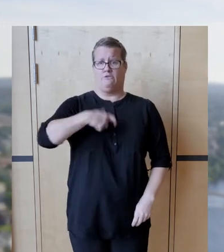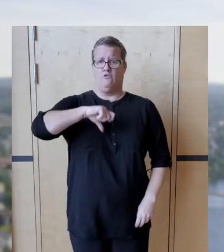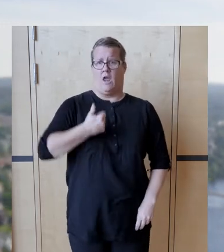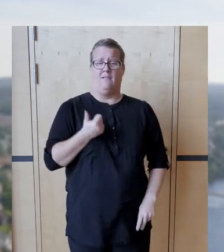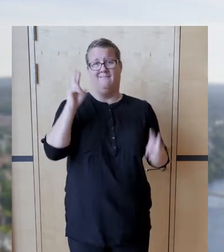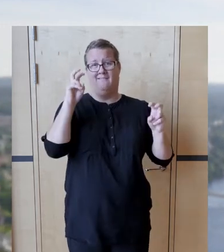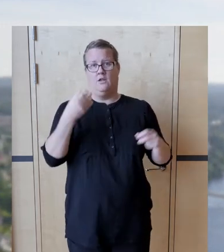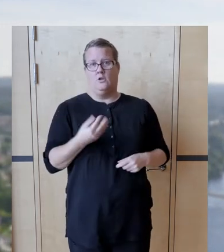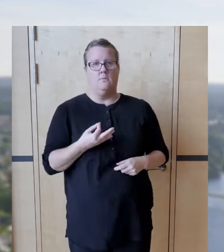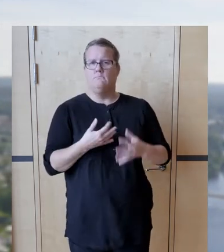Här nu